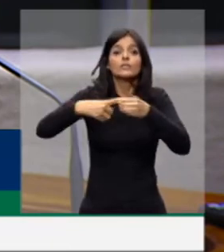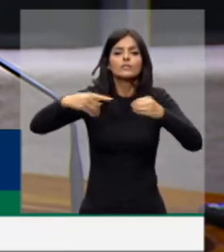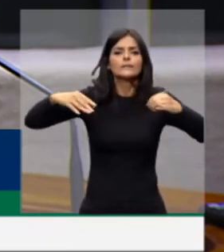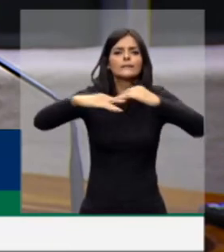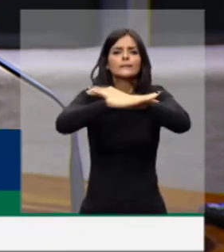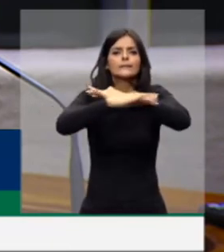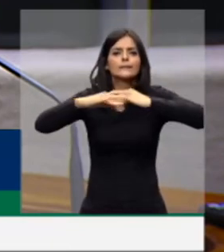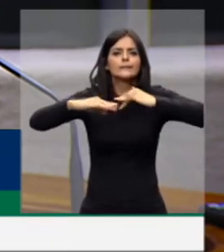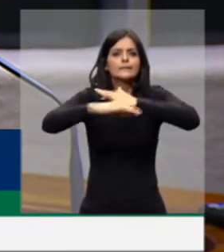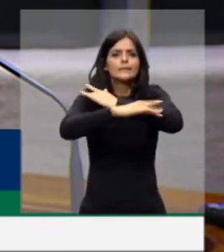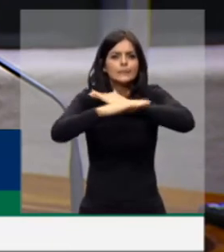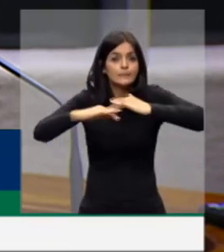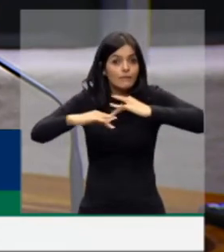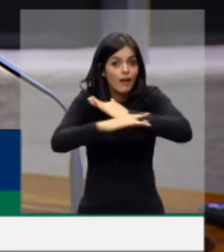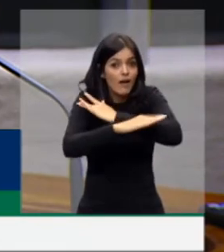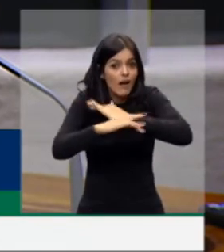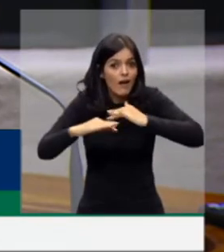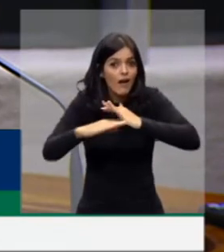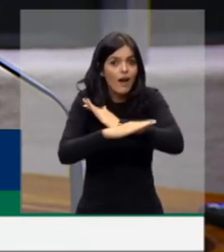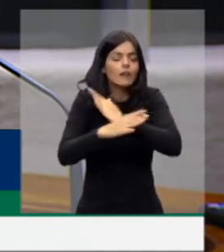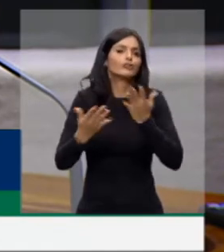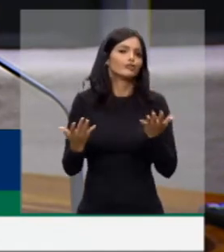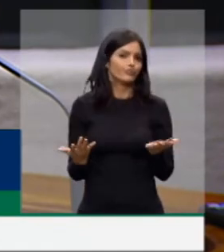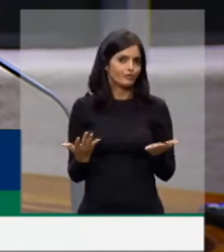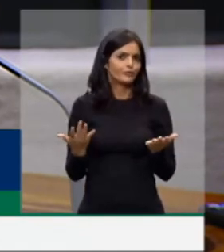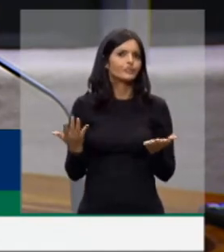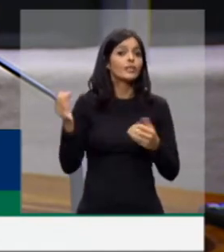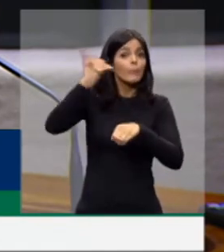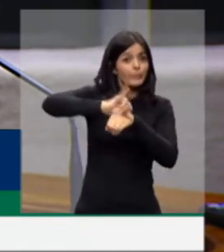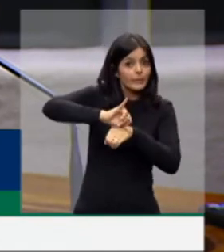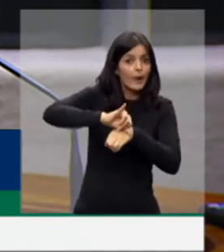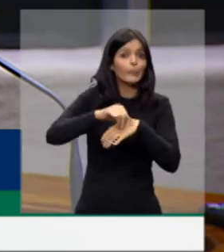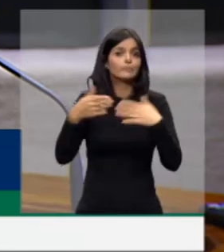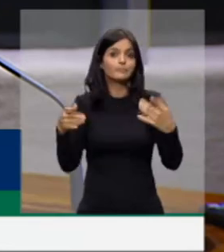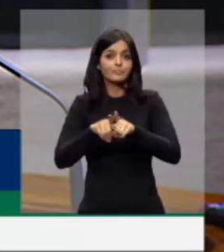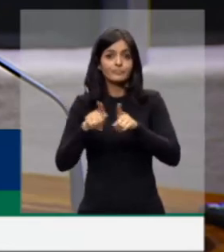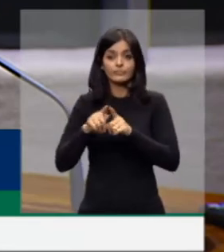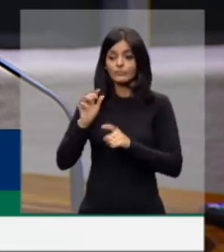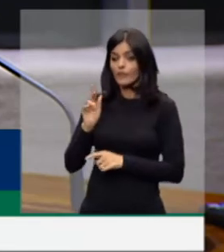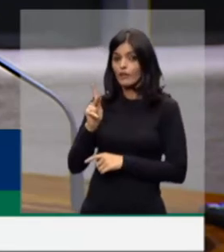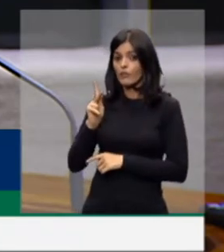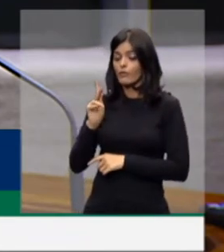ESSE MODELO DE CONVENIOAMENTE VÃO RECEBER MAIS RECURSOS. E QUAIS SÃO ESSAS CIDADES? AS CIDADES MAIORES, AS GRANDES